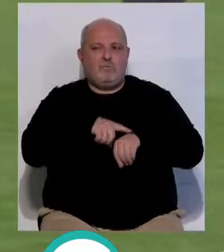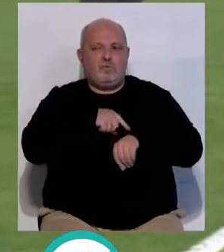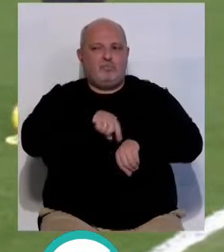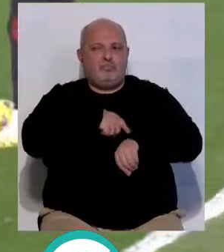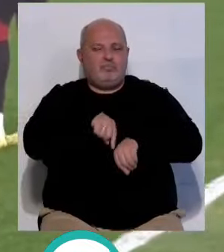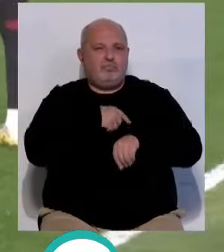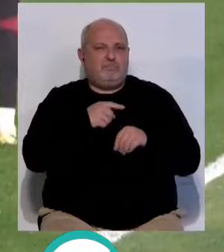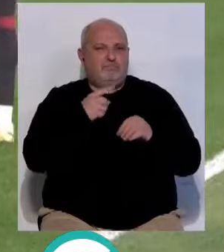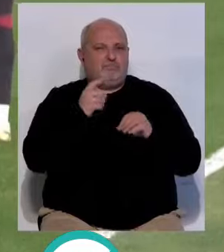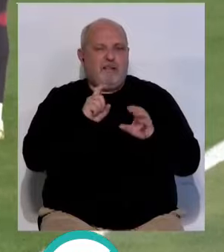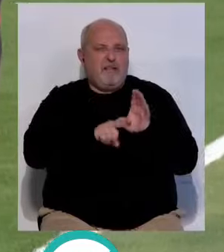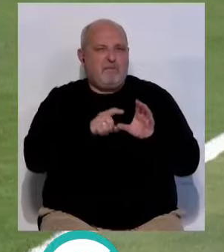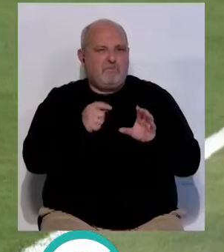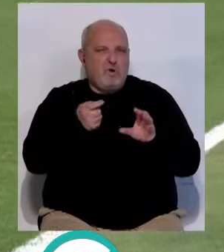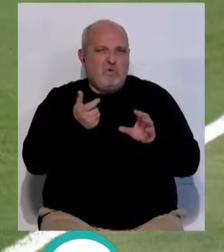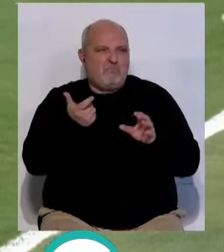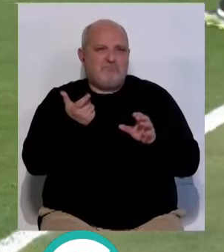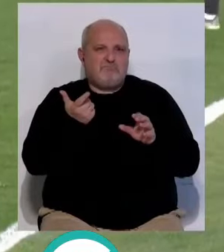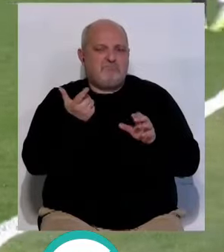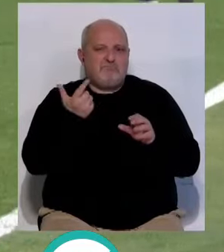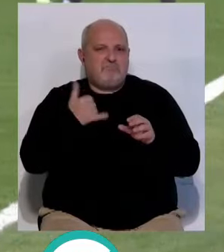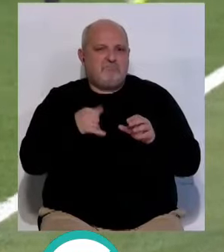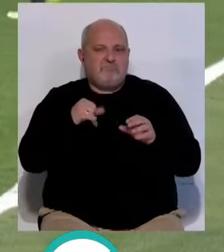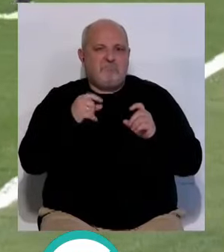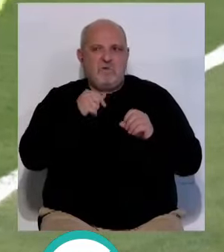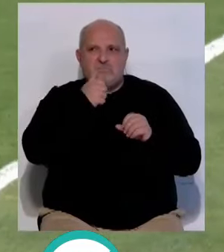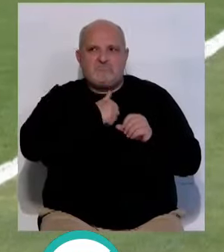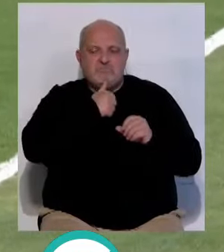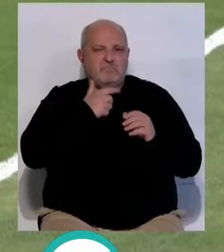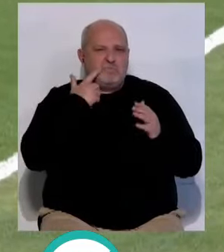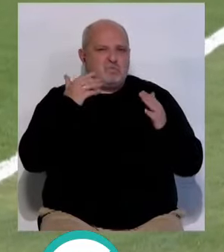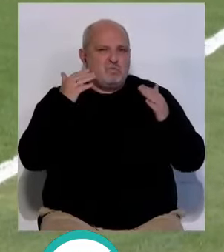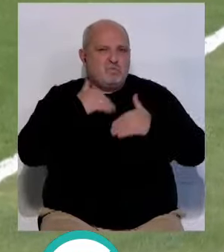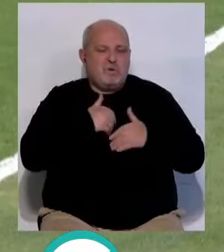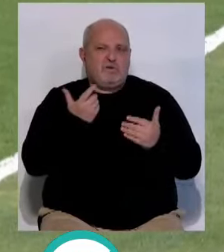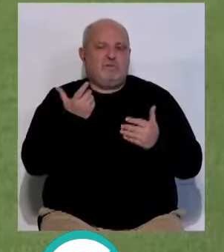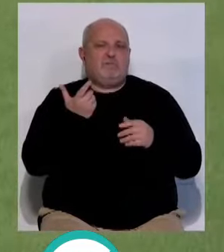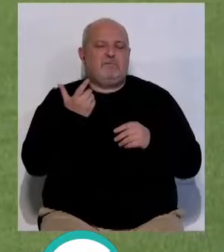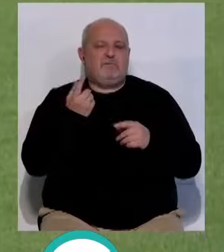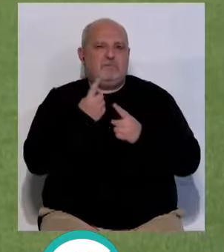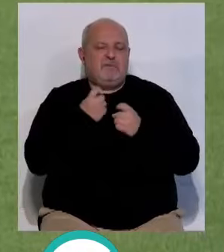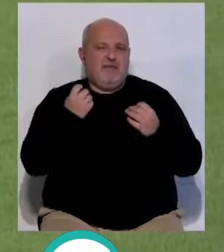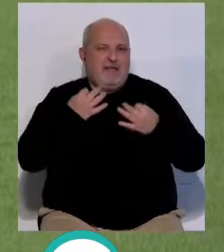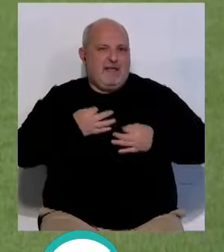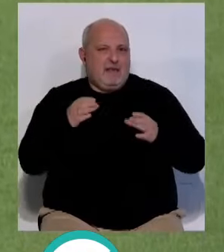que no intervenía apenas no se sacrificaba no se sacrificaba lo que es necesario en un equipo como